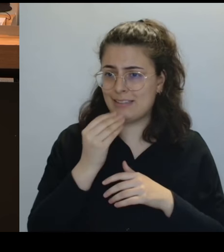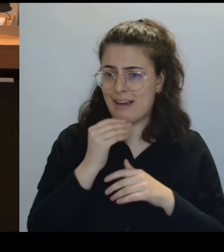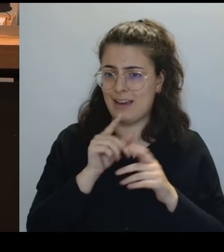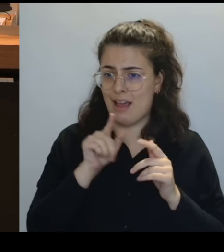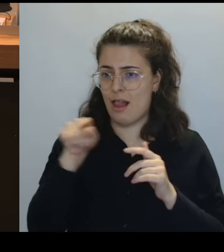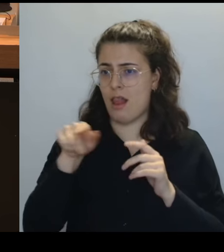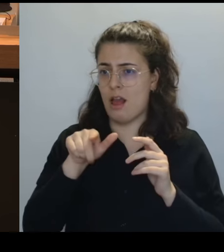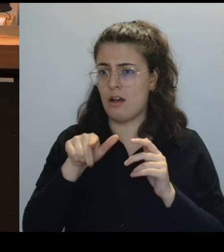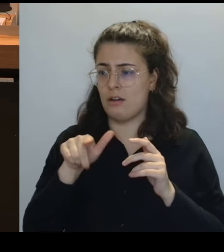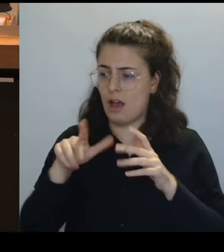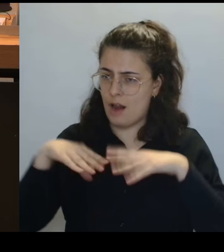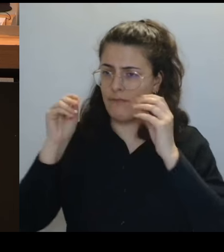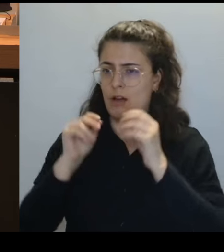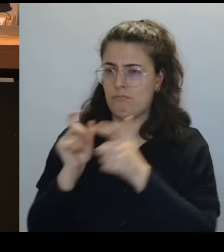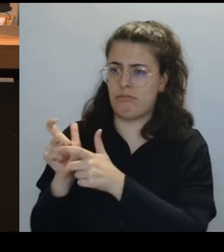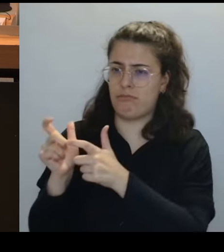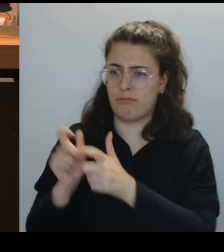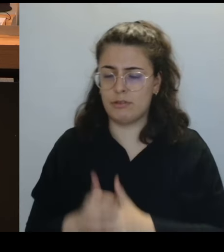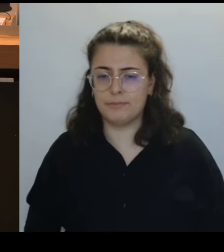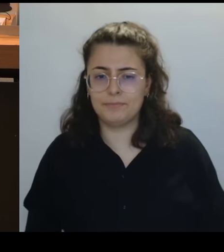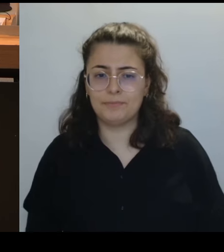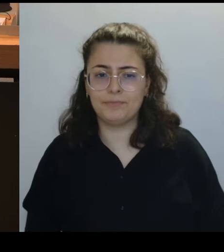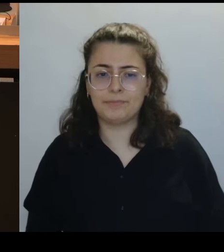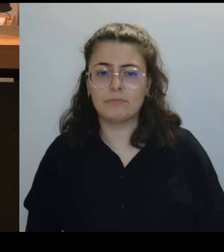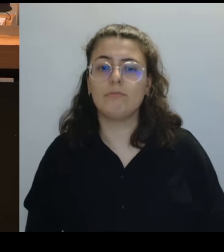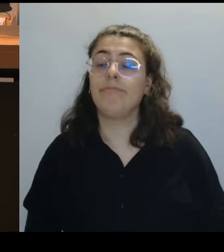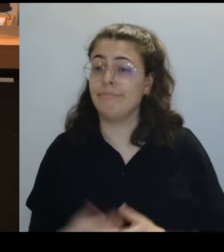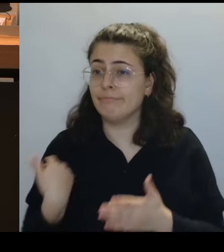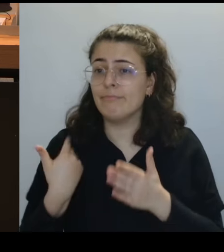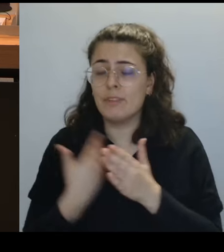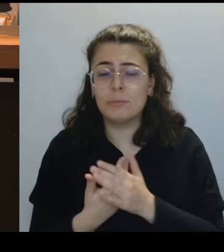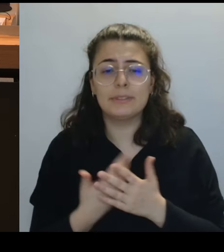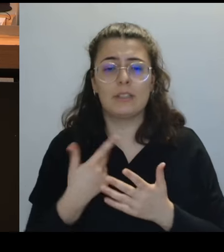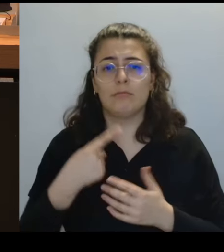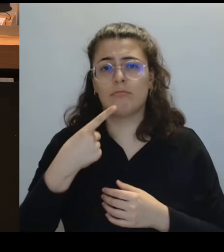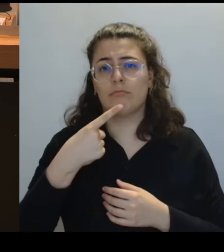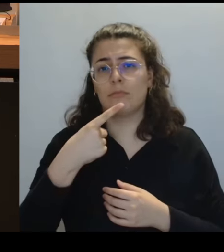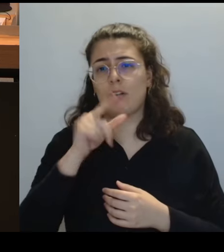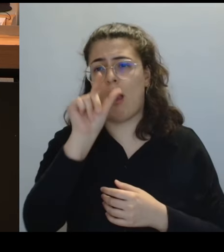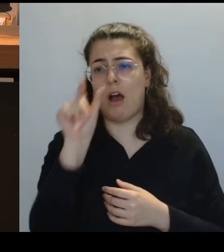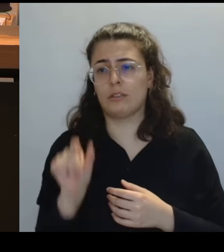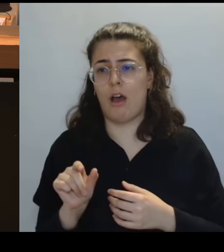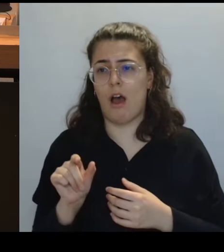Daraus hat sich mittlerweile in Gaza ein erbitterter Krieg entwickelt.